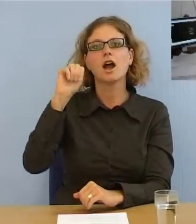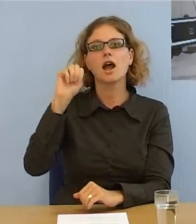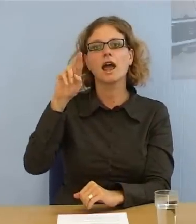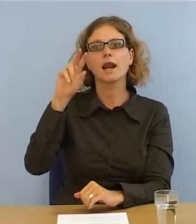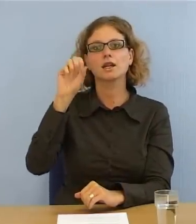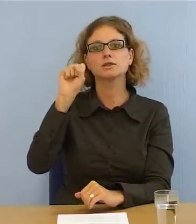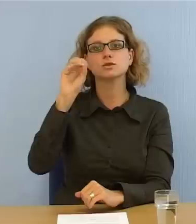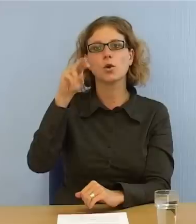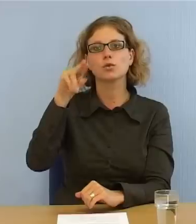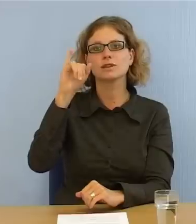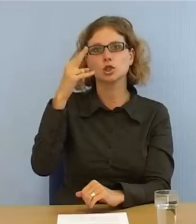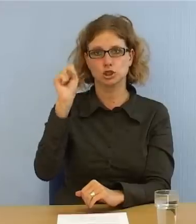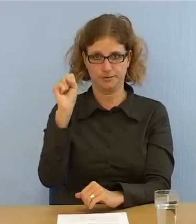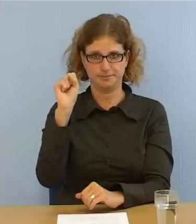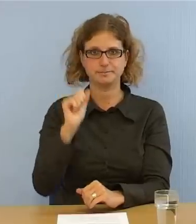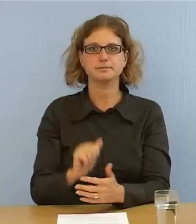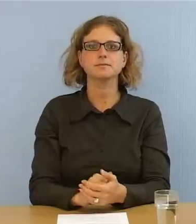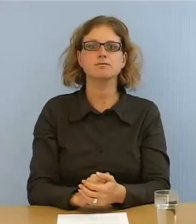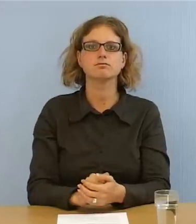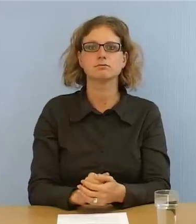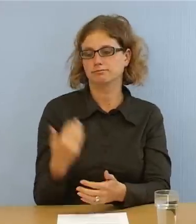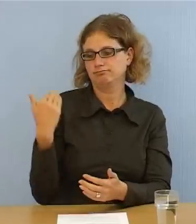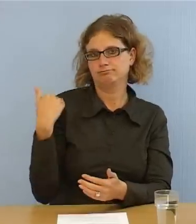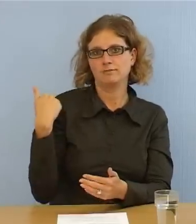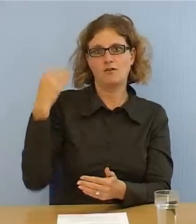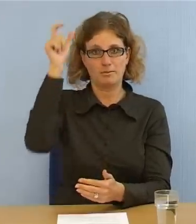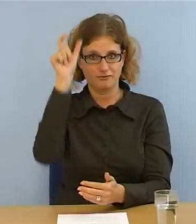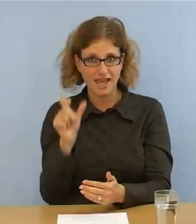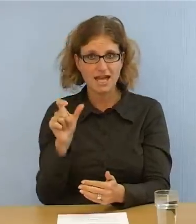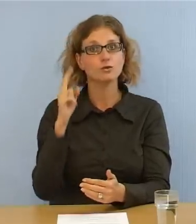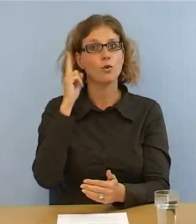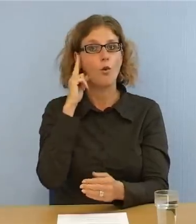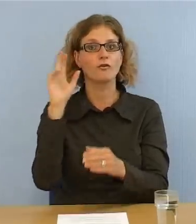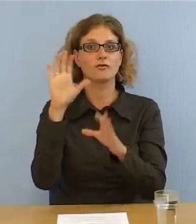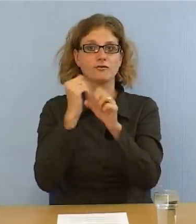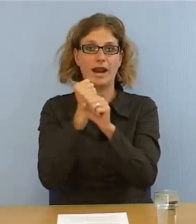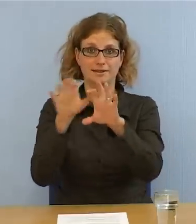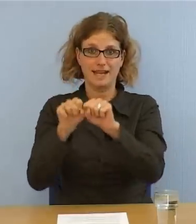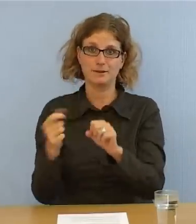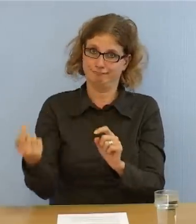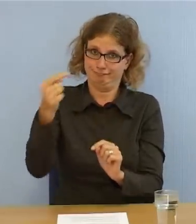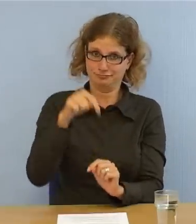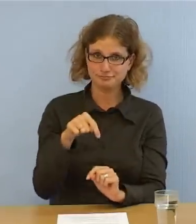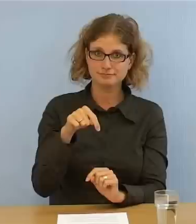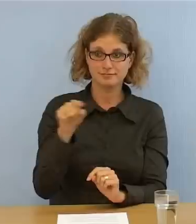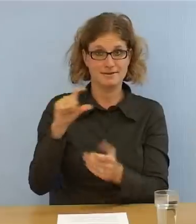Sinds afgelopen week is er een dove werknemer bij gekomen.